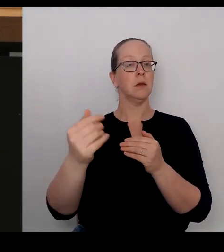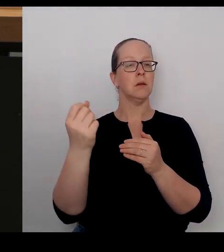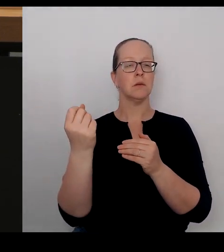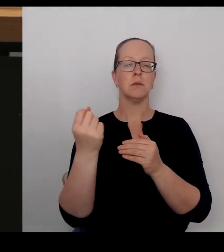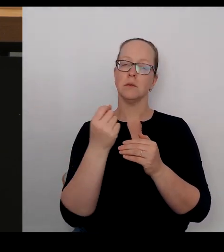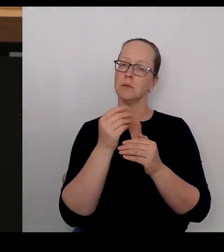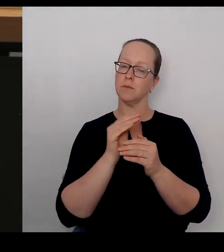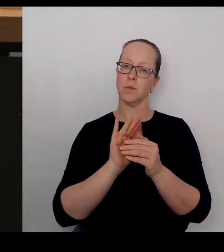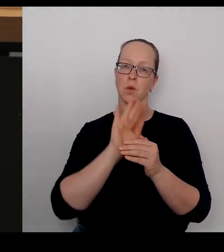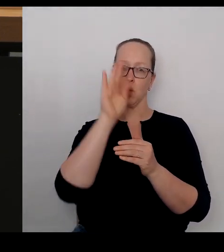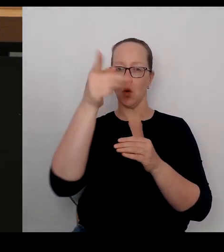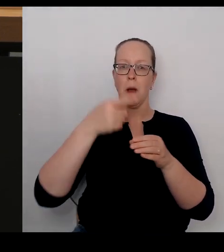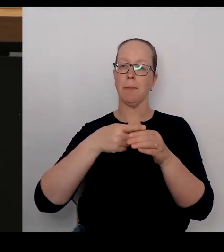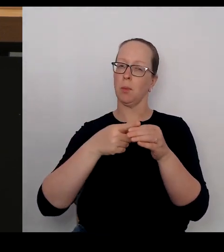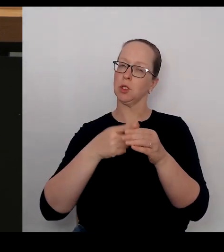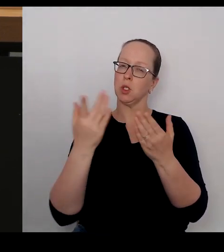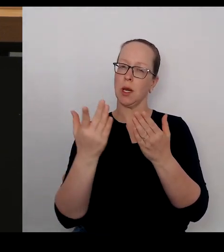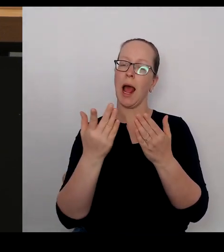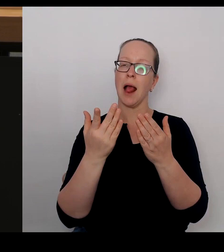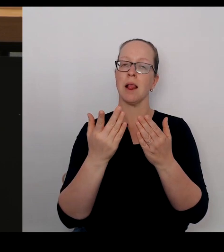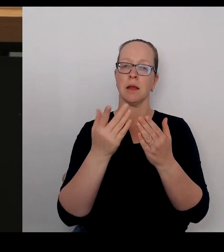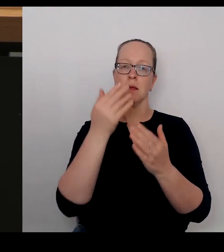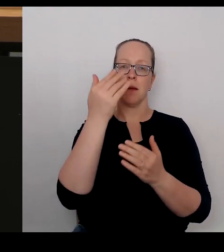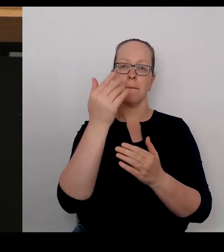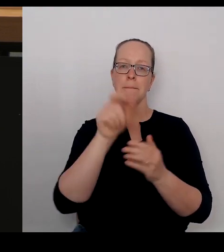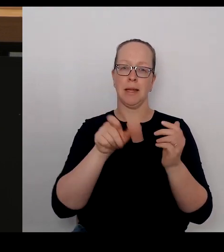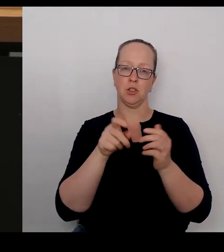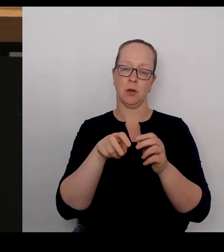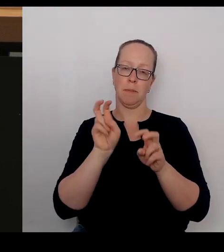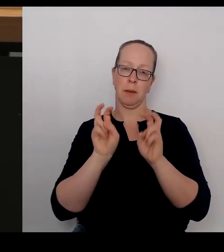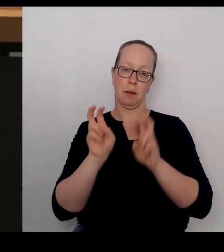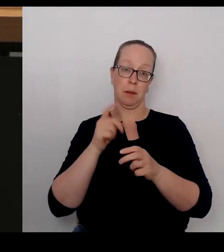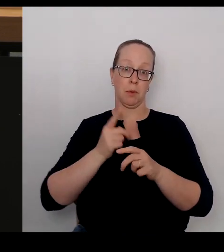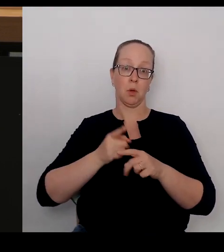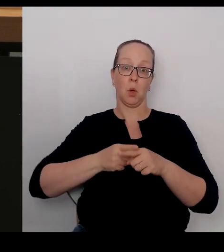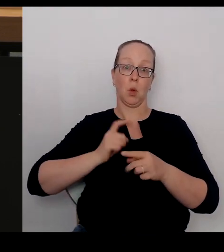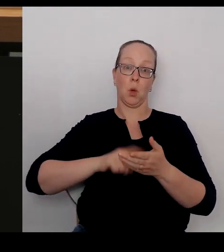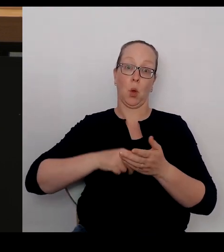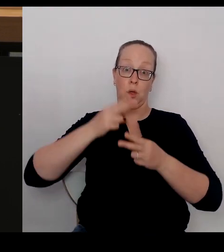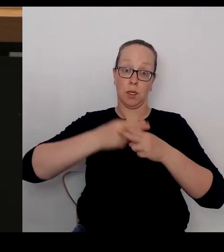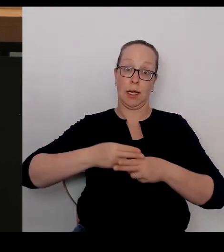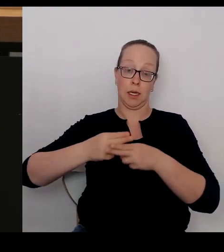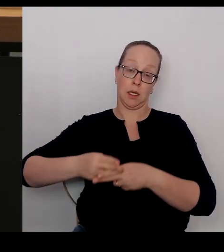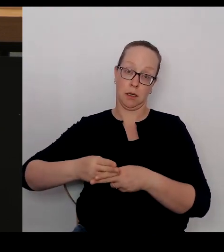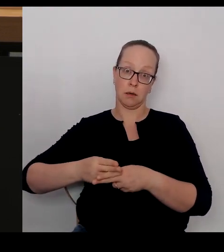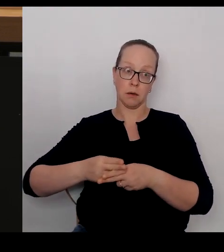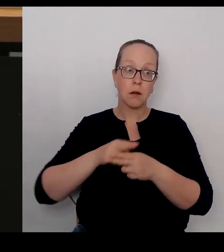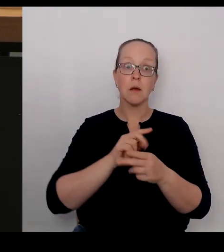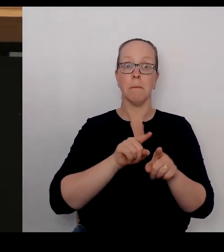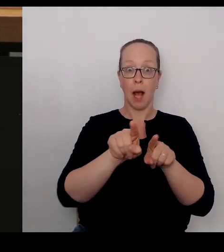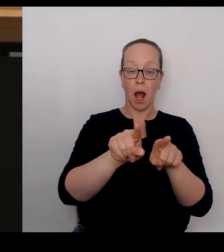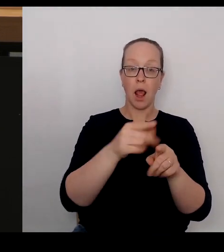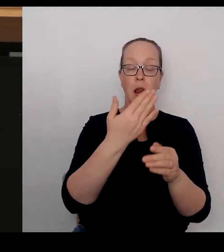Aufgabenbereiche, die zusätzliches Personal brauchen. Hinzu kommen Rahmenbedingungen wie der andauernde